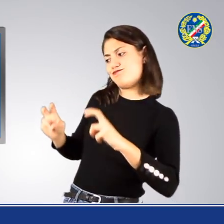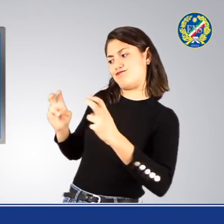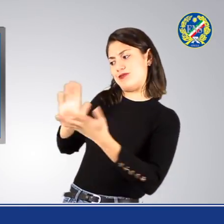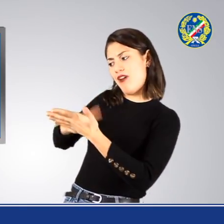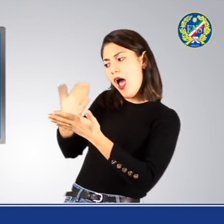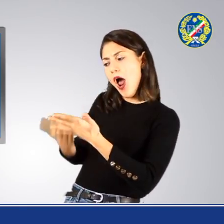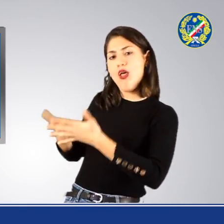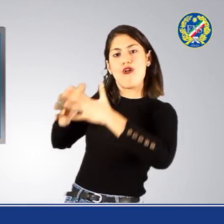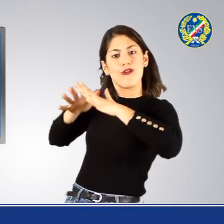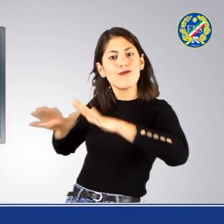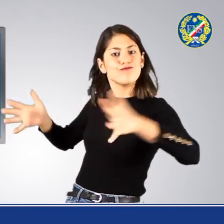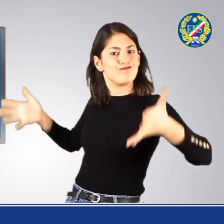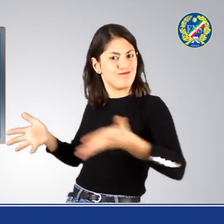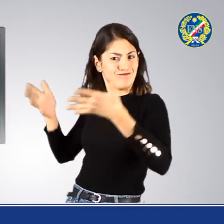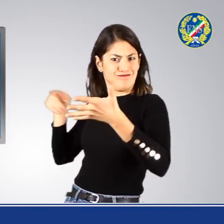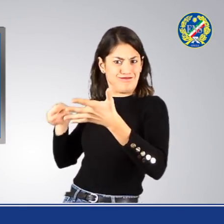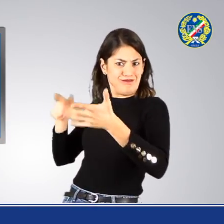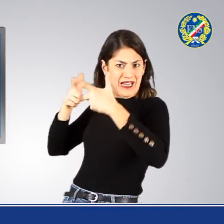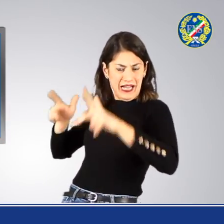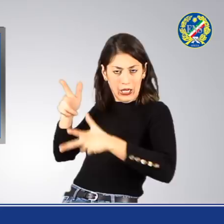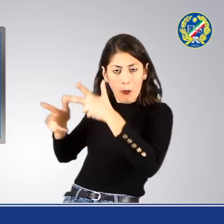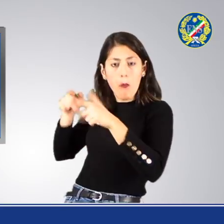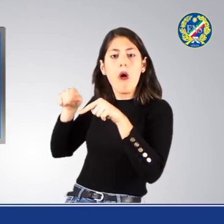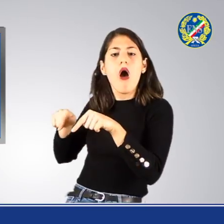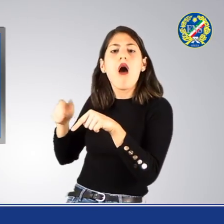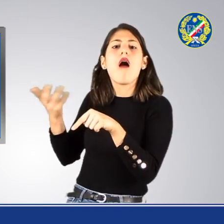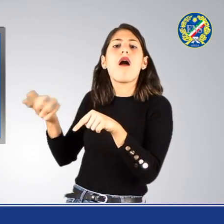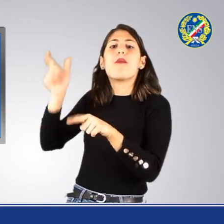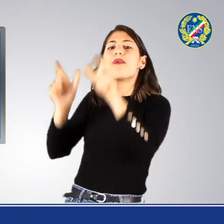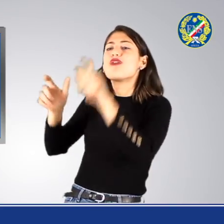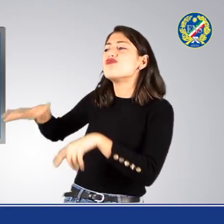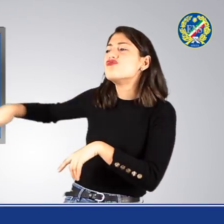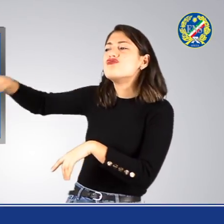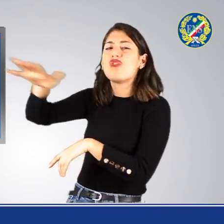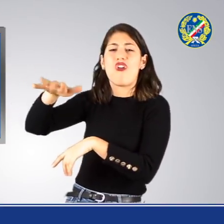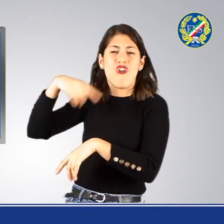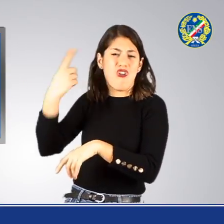studiare, promuovere e diffondere le rispettive lingue dei segni. In Italia ad oggi, nonostante le pluriennali